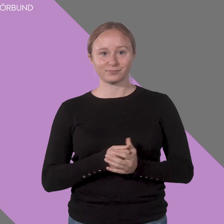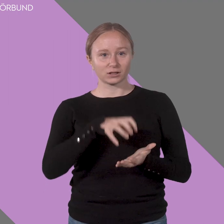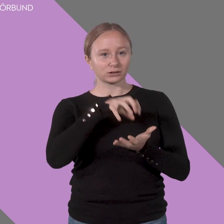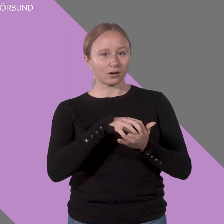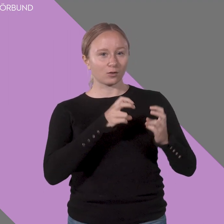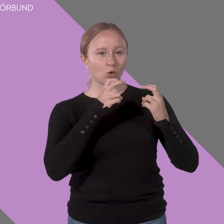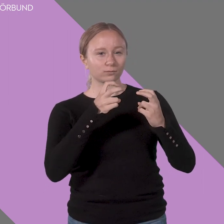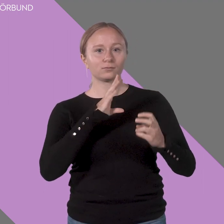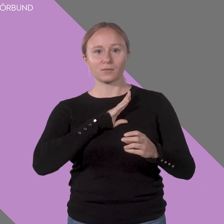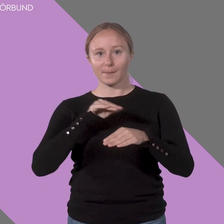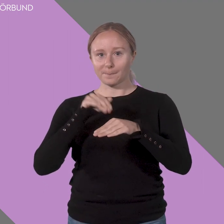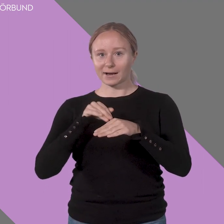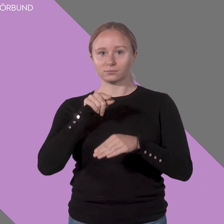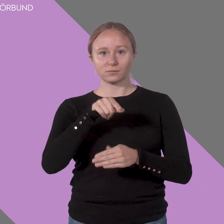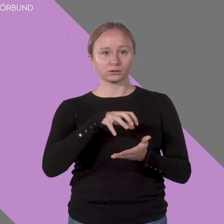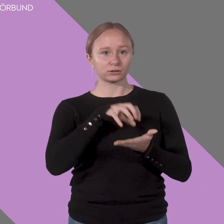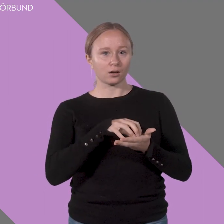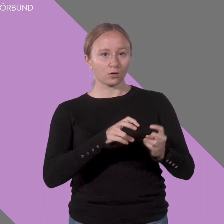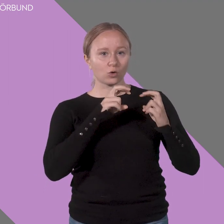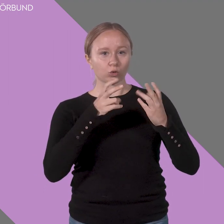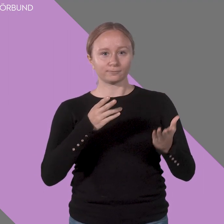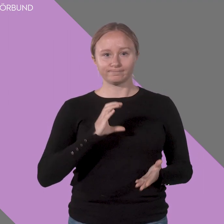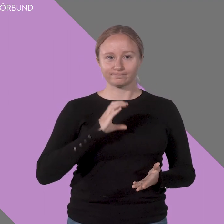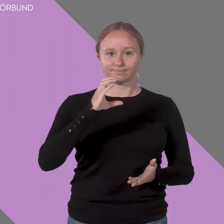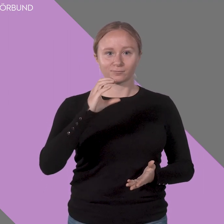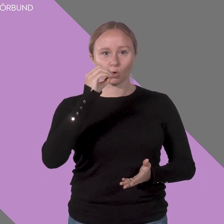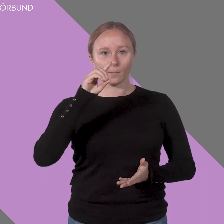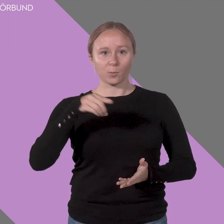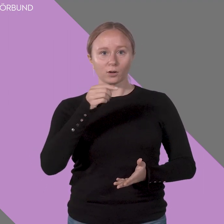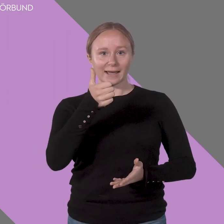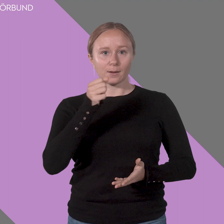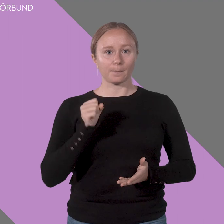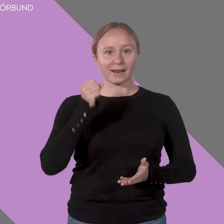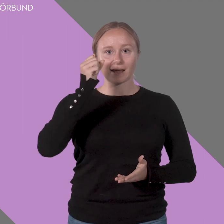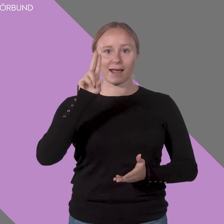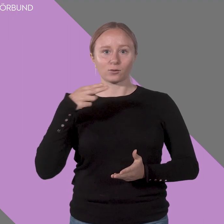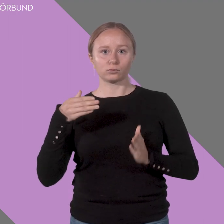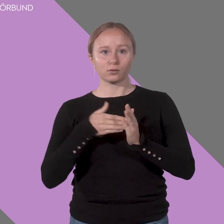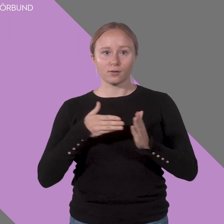Enligt ett meddelande från statsrådet anvisar statsrådet 0,9 miljoner -